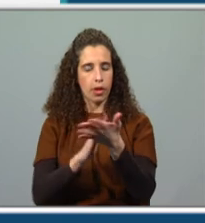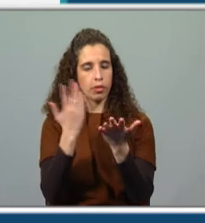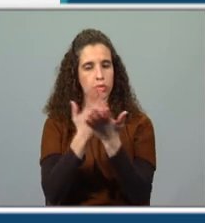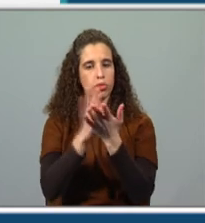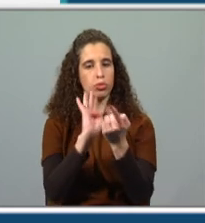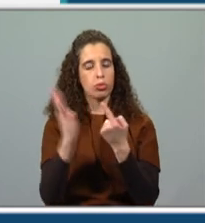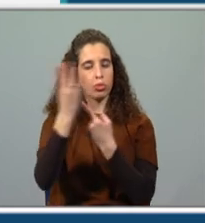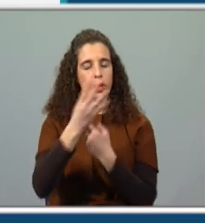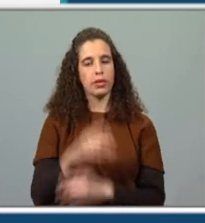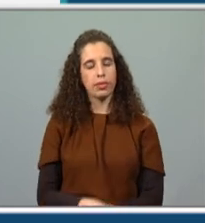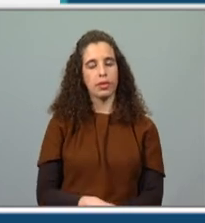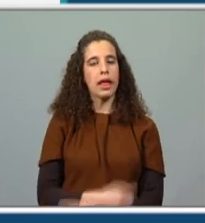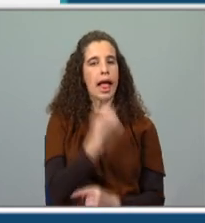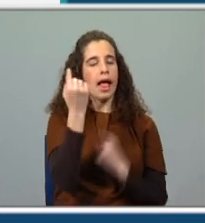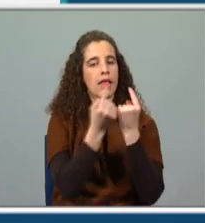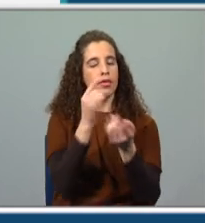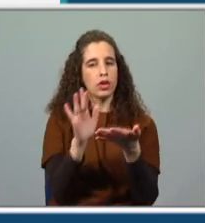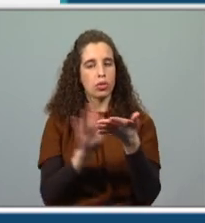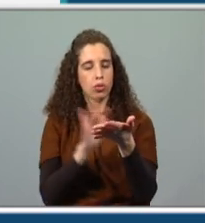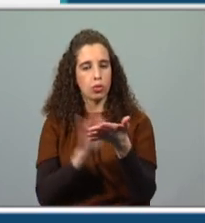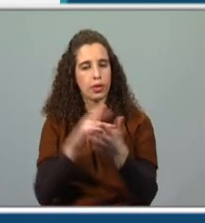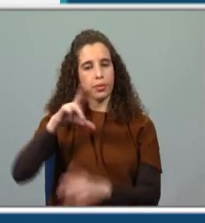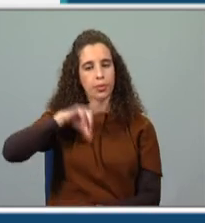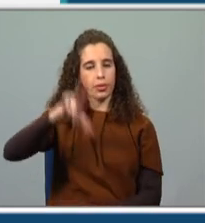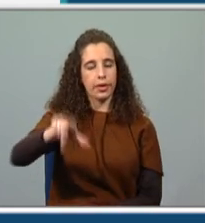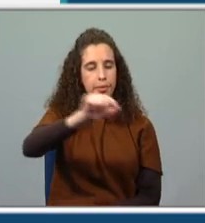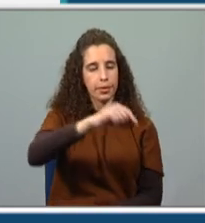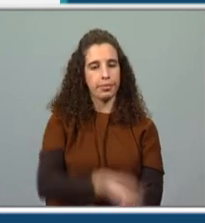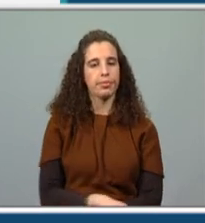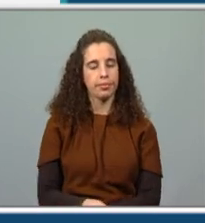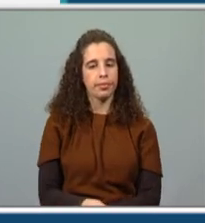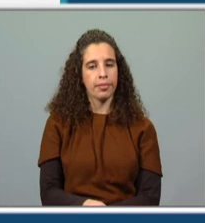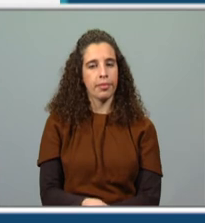e muitas vezes nos manuais de português Vamos então 並且經常出現在葡萄牙語手冊中那我們走吧